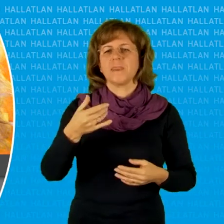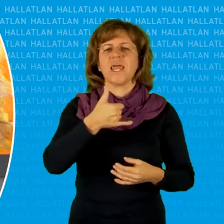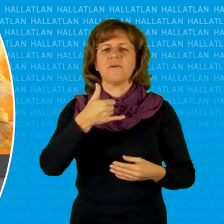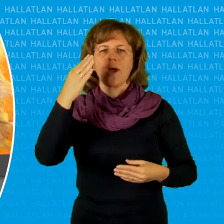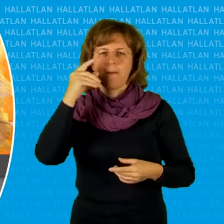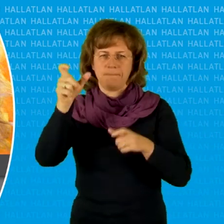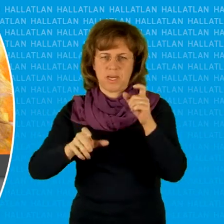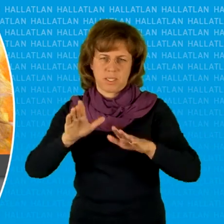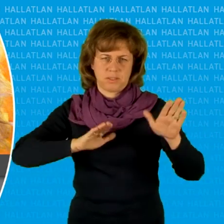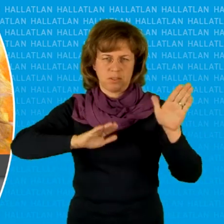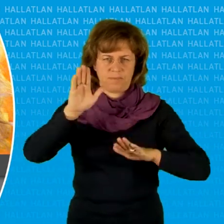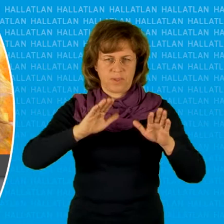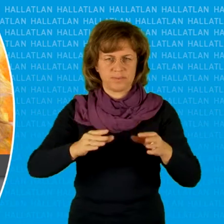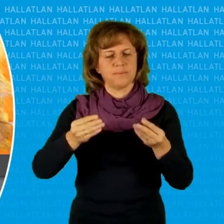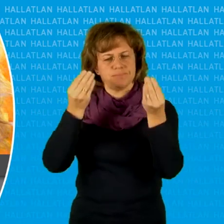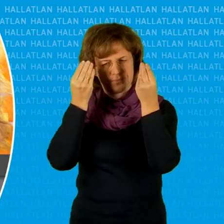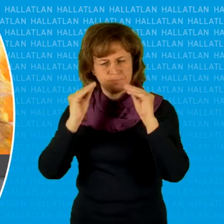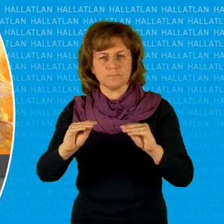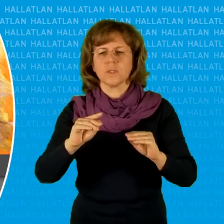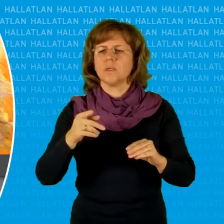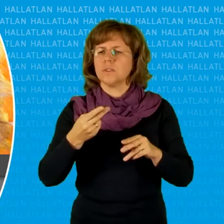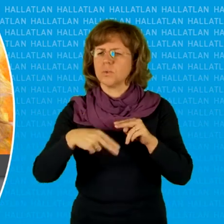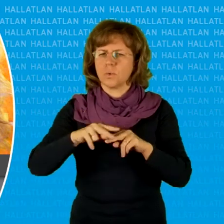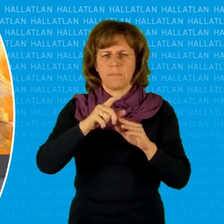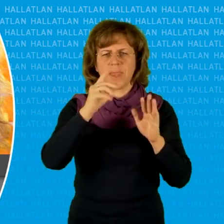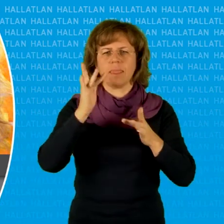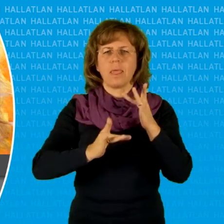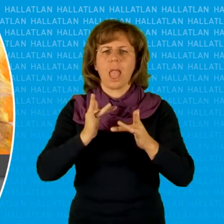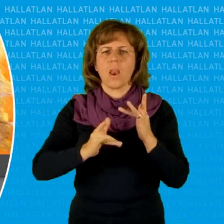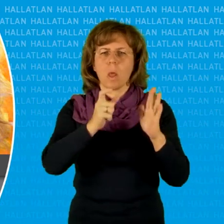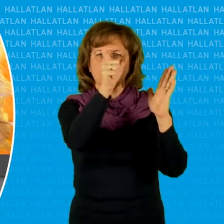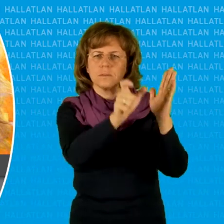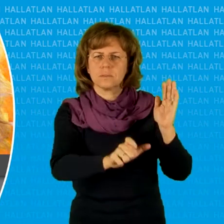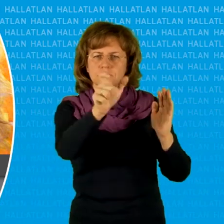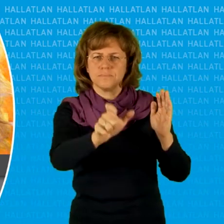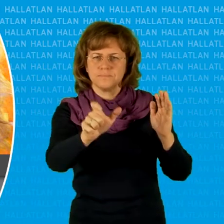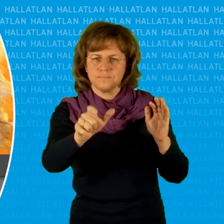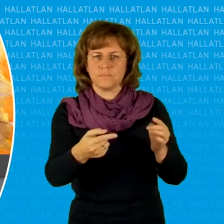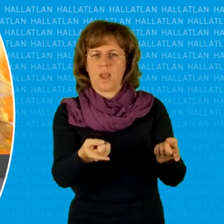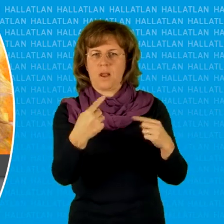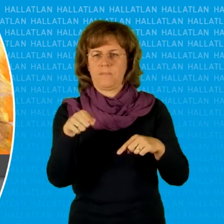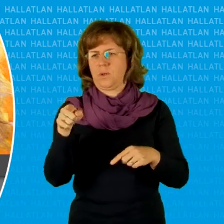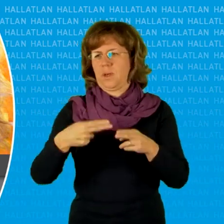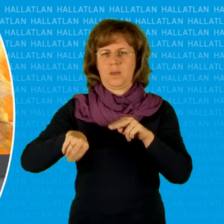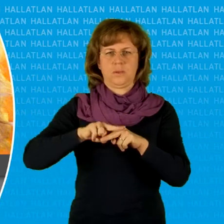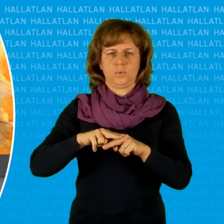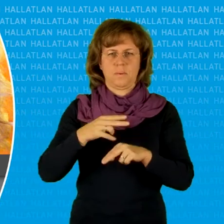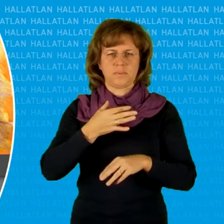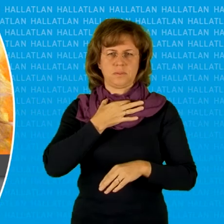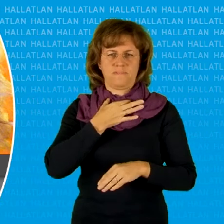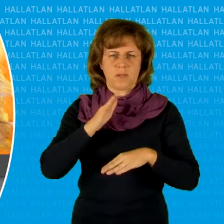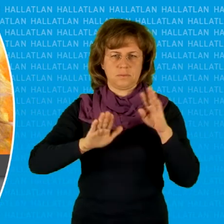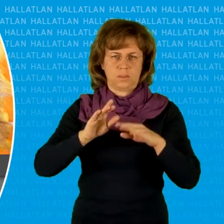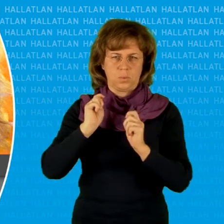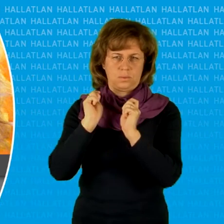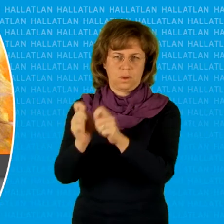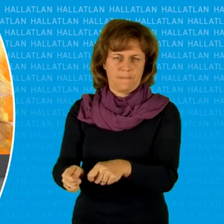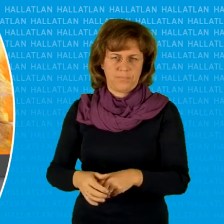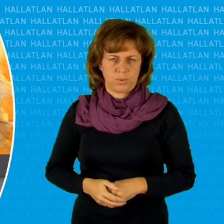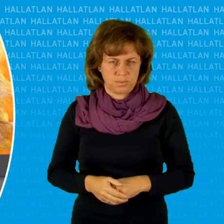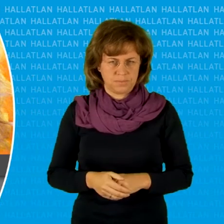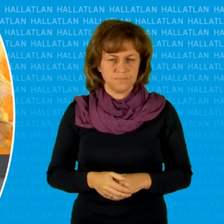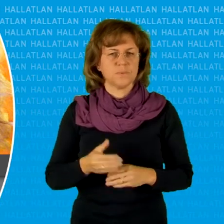az Év Embere szavazásán ennyi tiszteletre méltó ember közé sorolt, és megtisztelő a rengeteg szavazat.